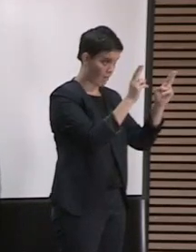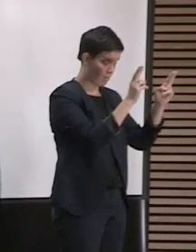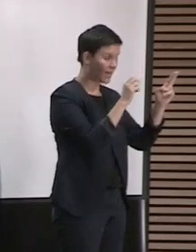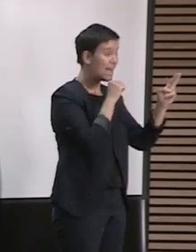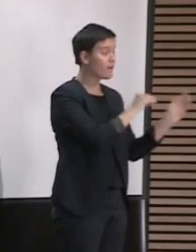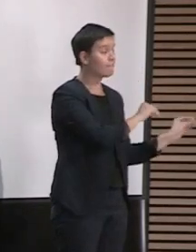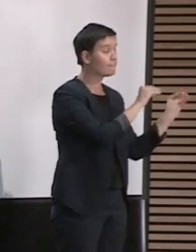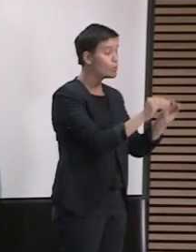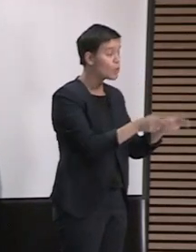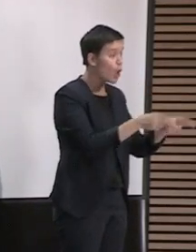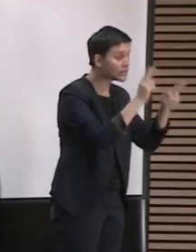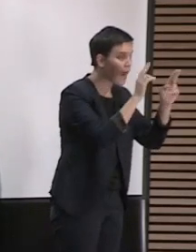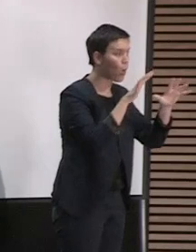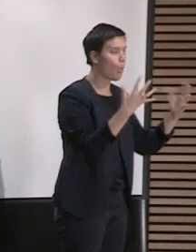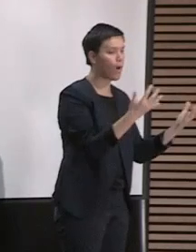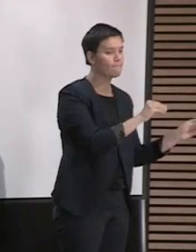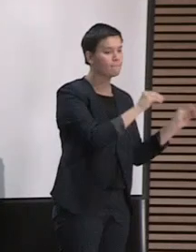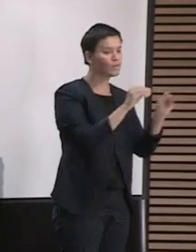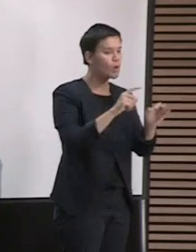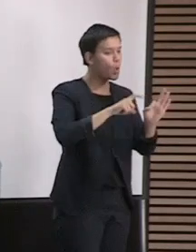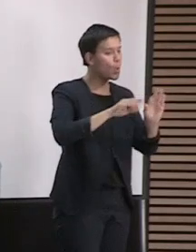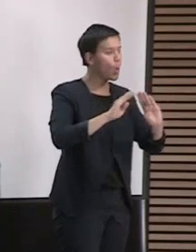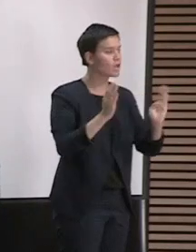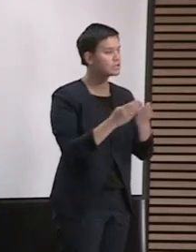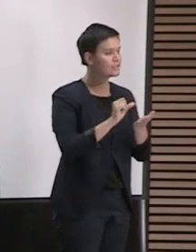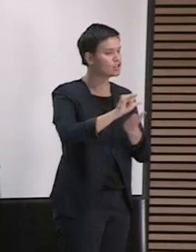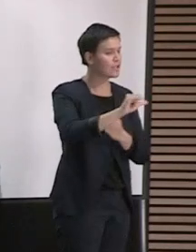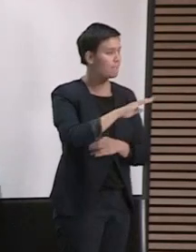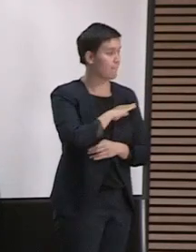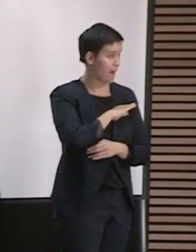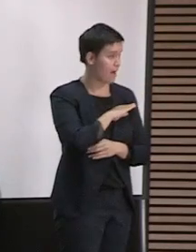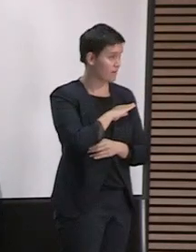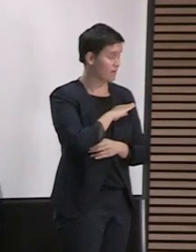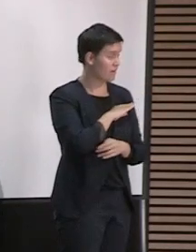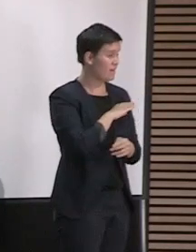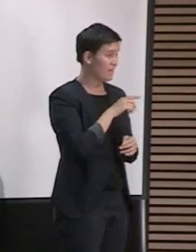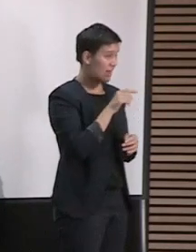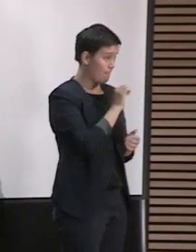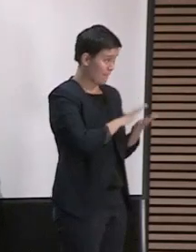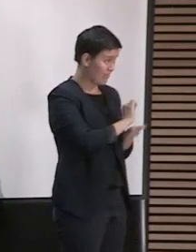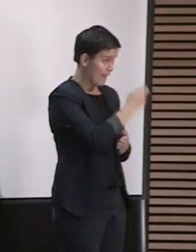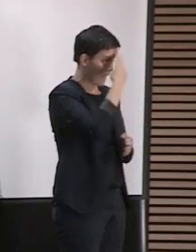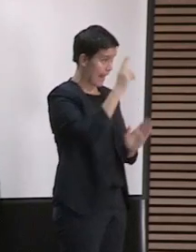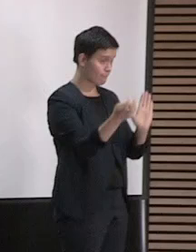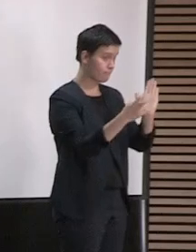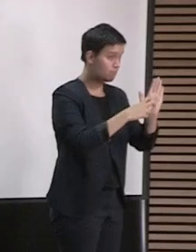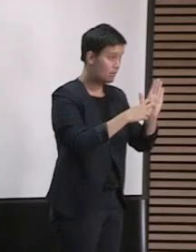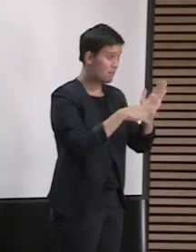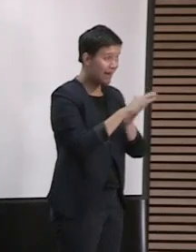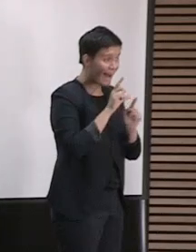Mena he pai te whakamatautau o te kaituku ka